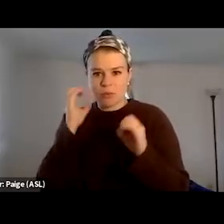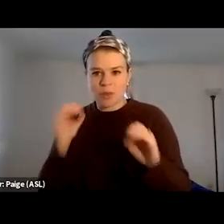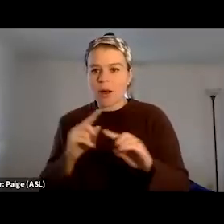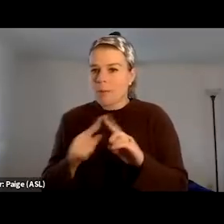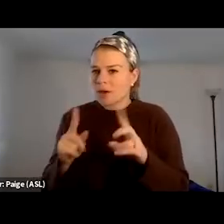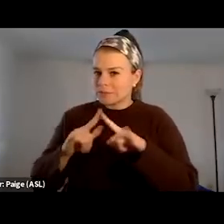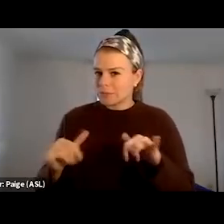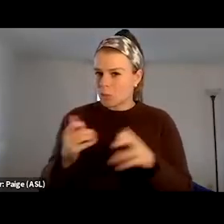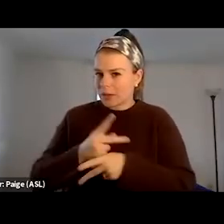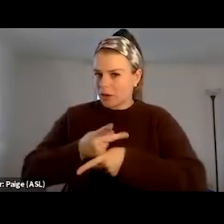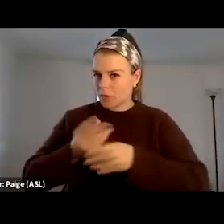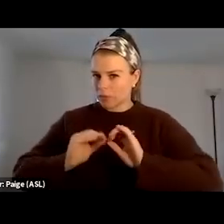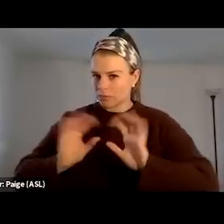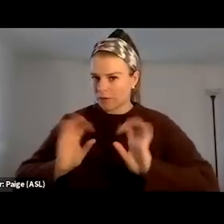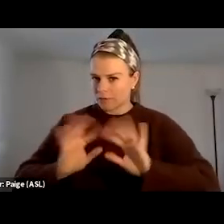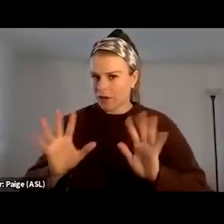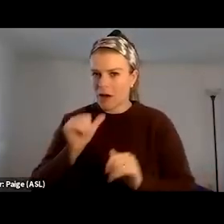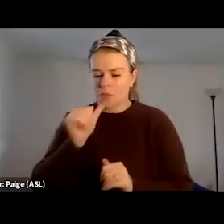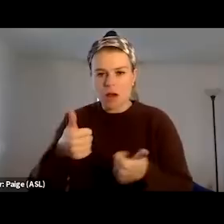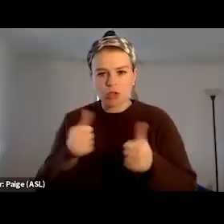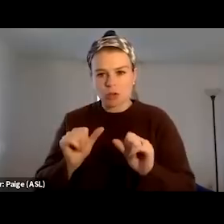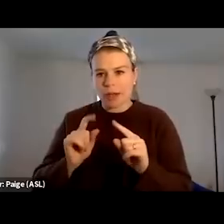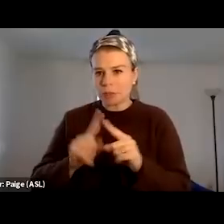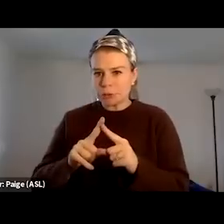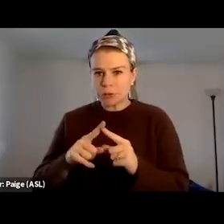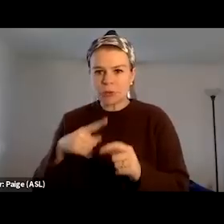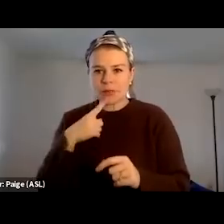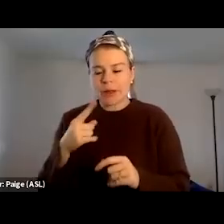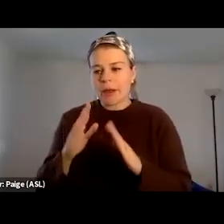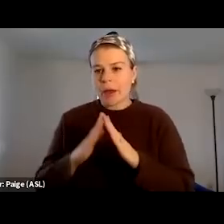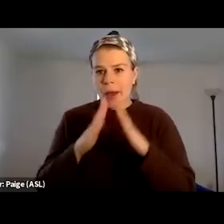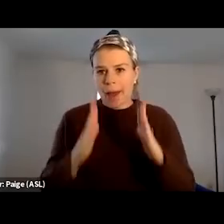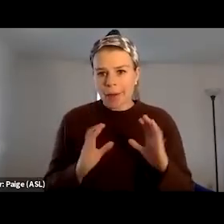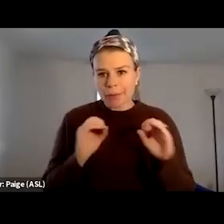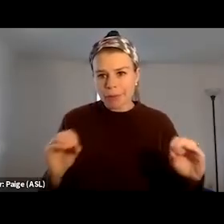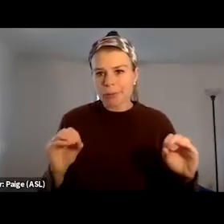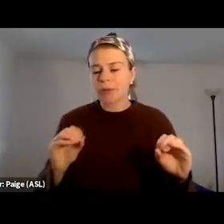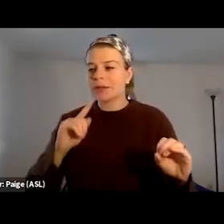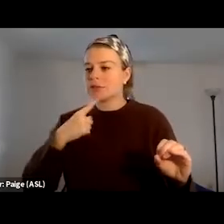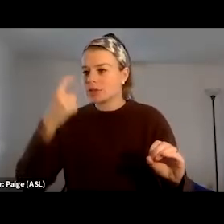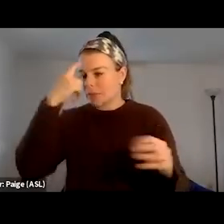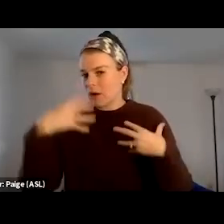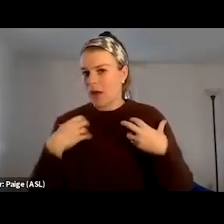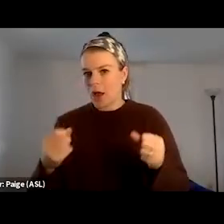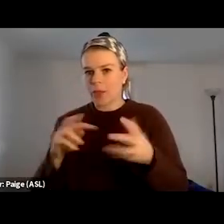que no pretendo confundir la experiencia del sinhogarismo o la experiencia de serios desafíos de salud mental. Creo que muy a menudo,